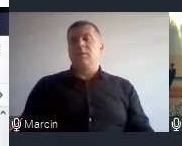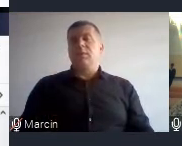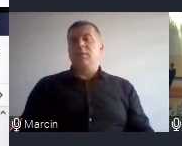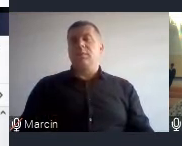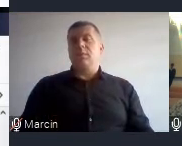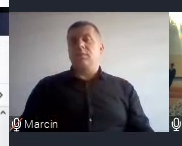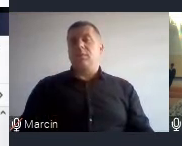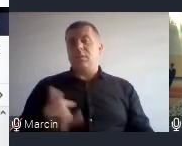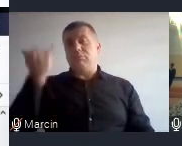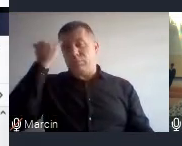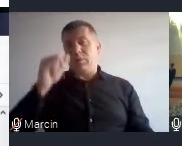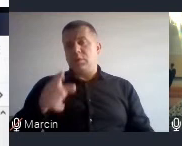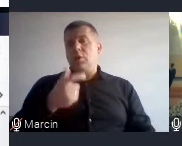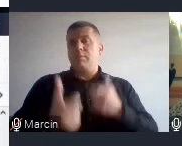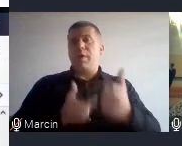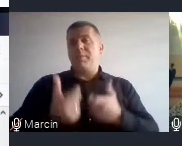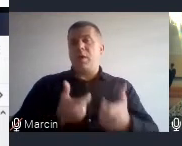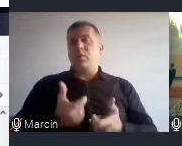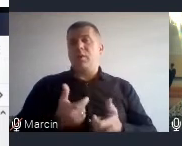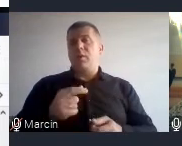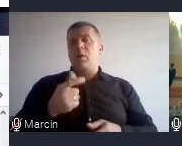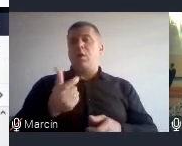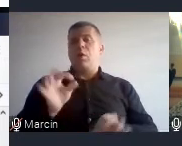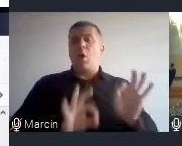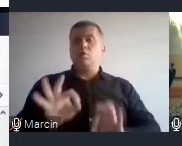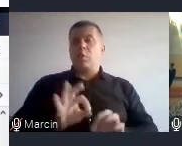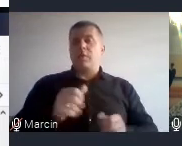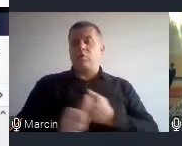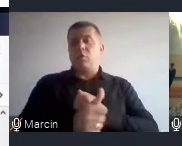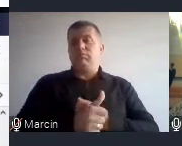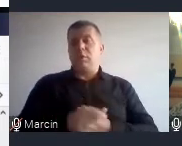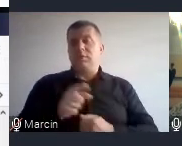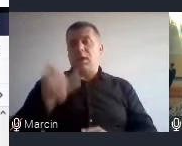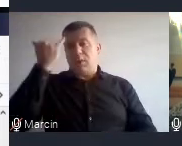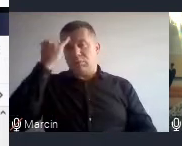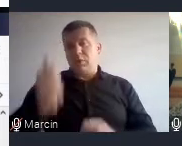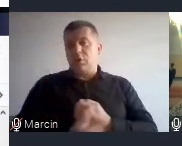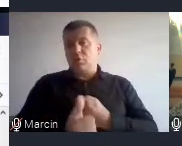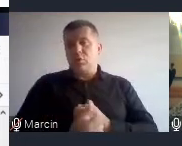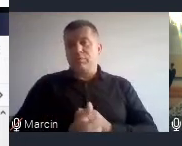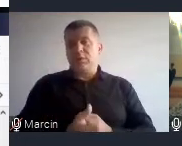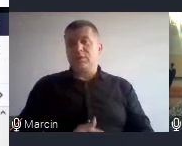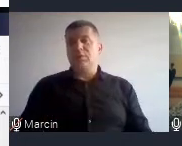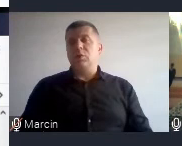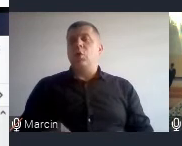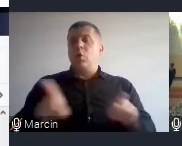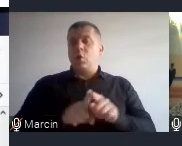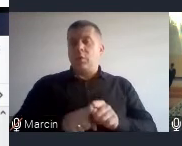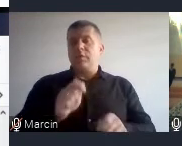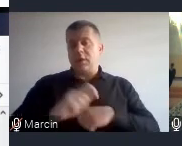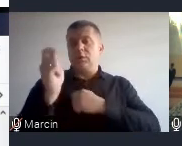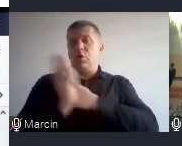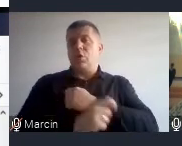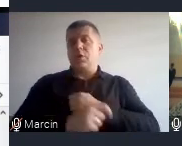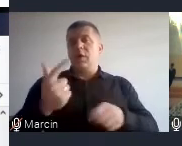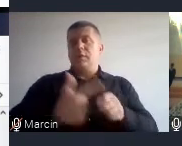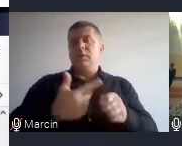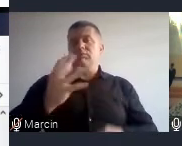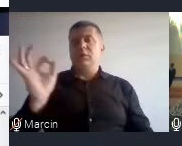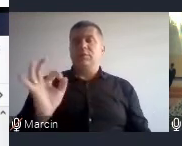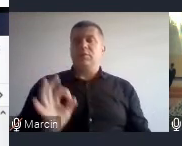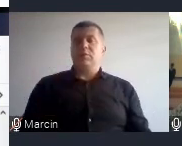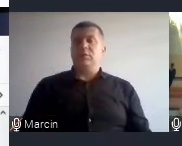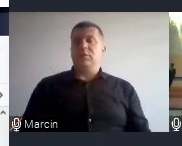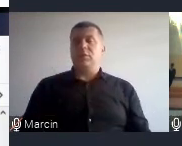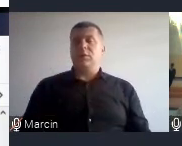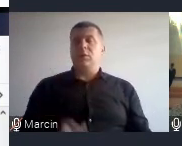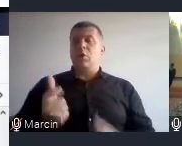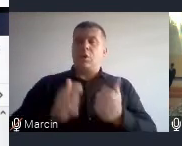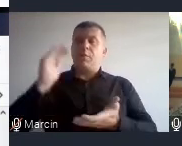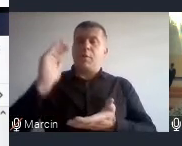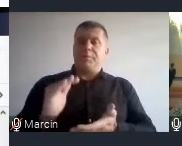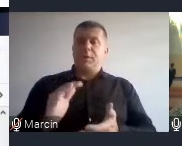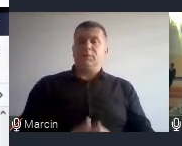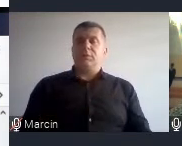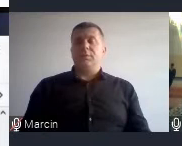które zostały popełnione na etapie konstruowania dokumentacji i za te błędy dokumentacyjne również grozi korekta 25% z opcją zmniejszenia.